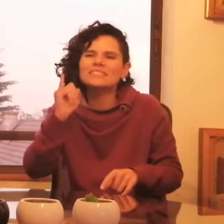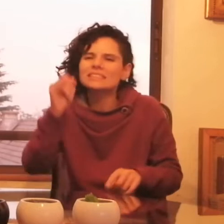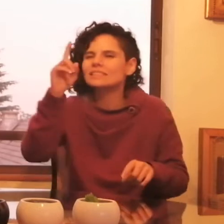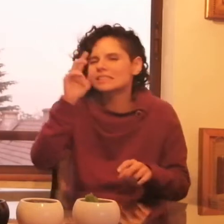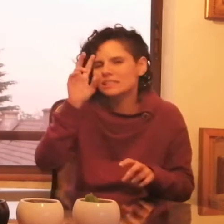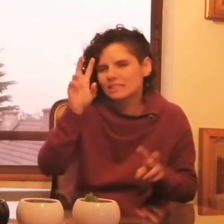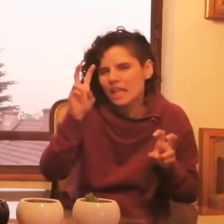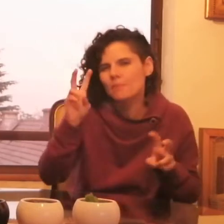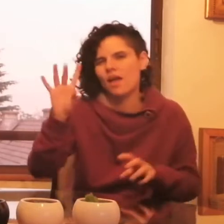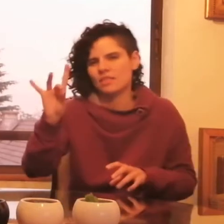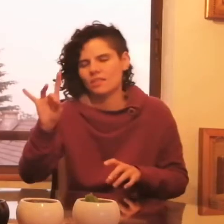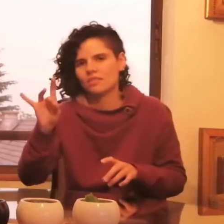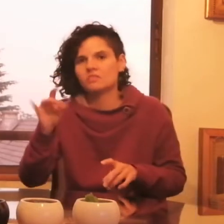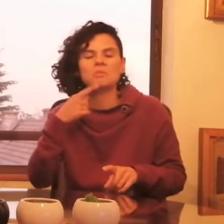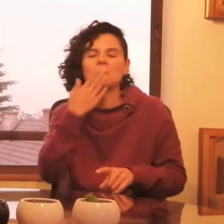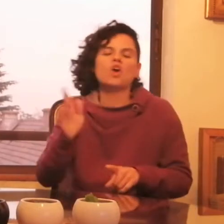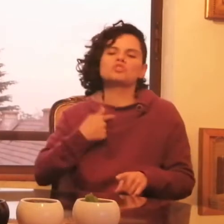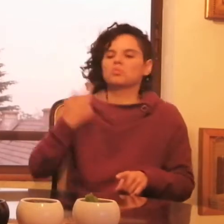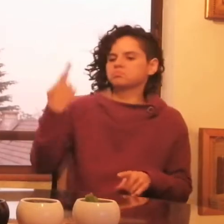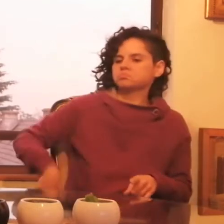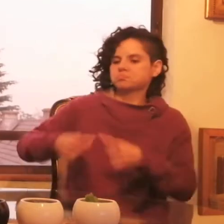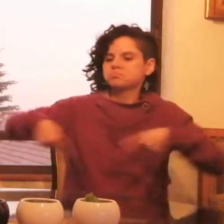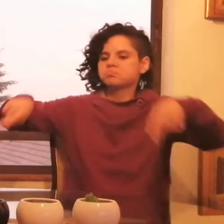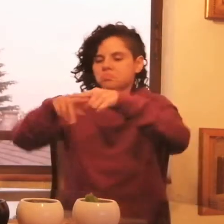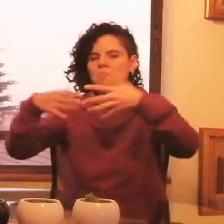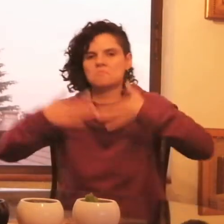hago mi propia cuestión - la pelota es mía -me contrato yo misma